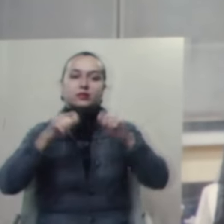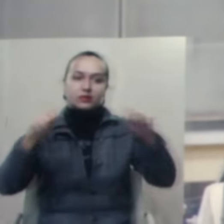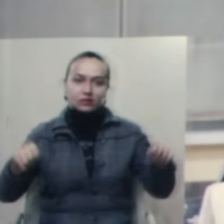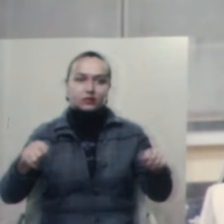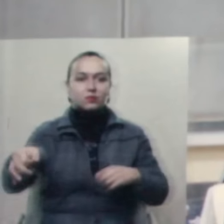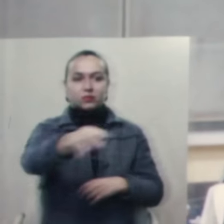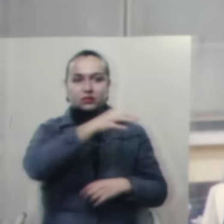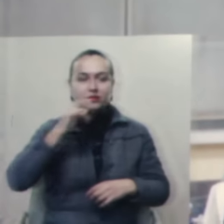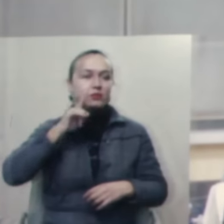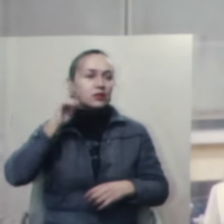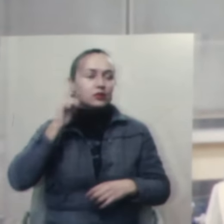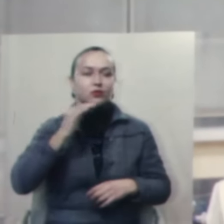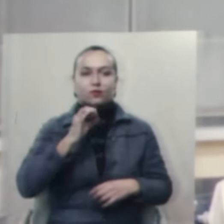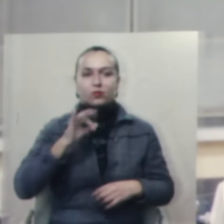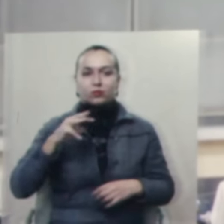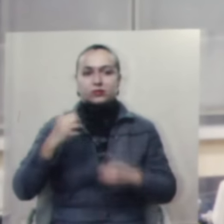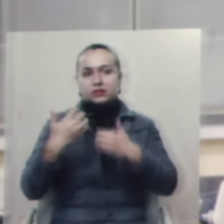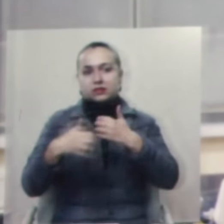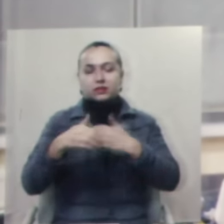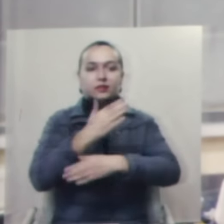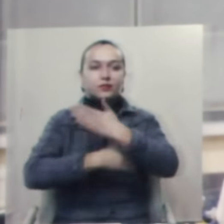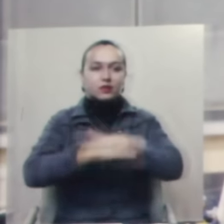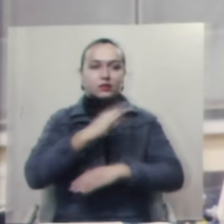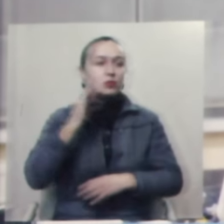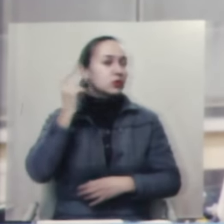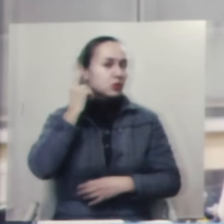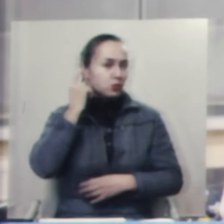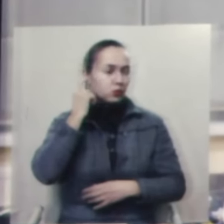министр социального развития МО Ирина Фаевская.